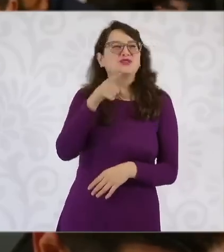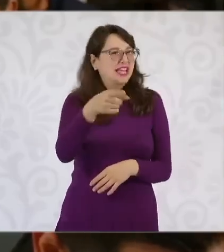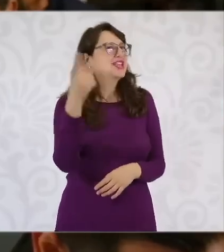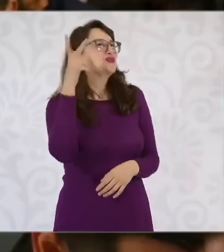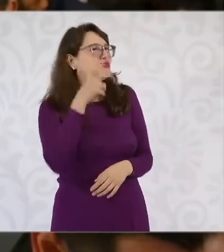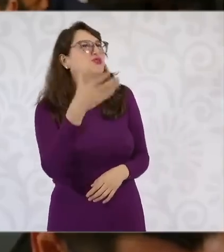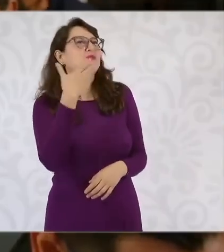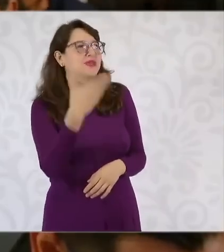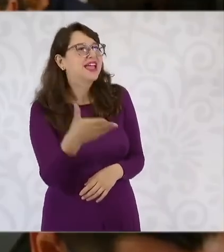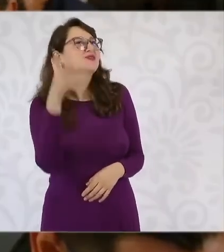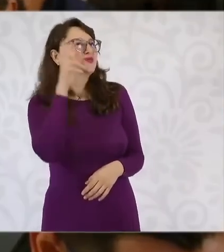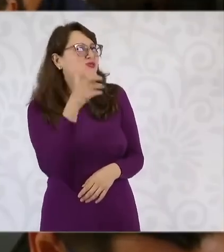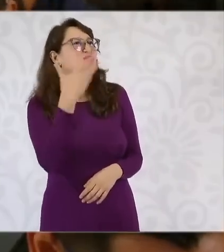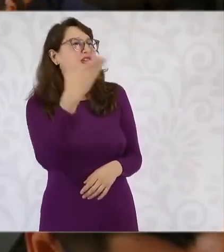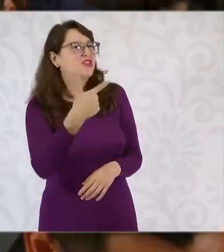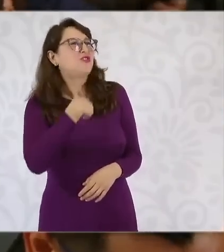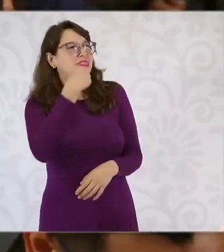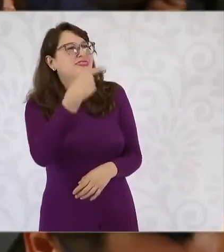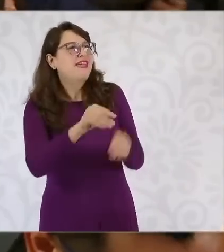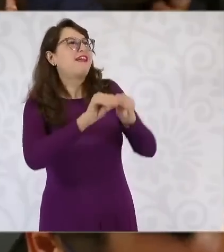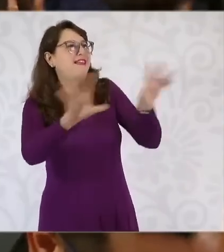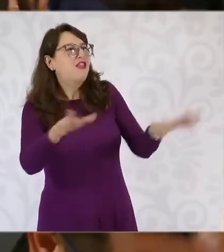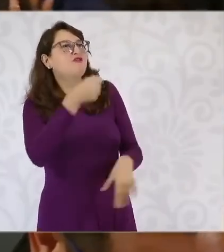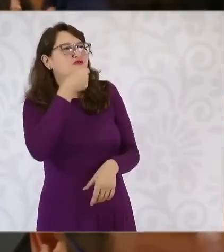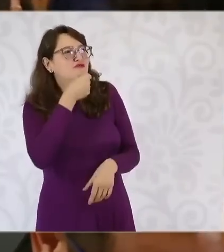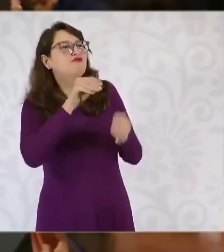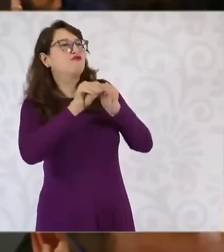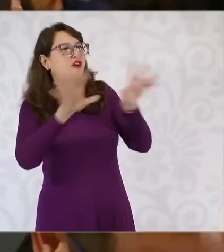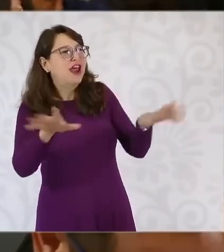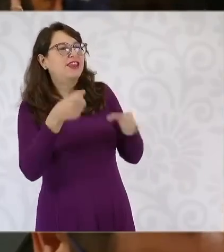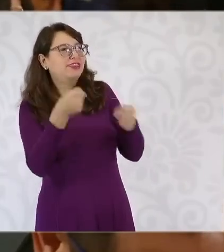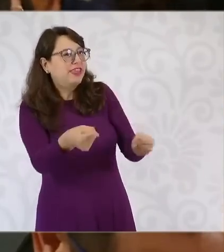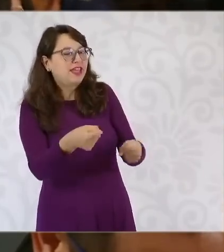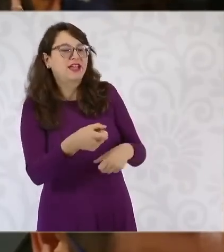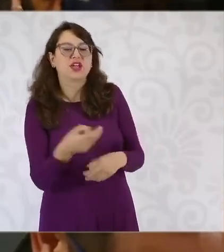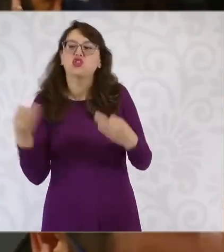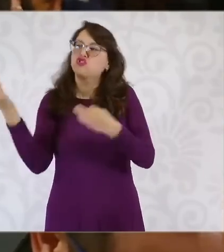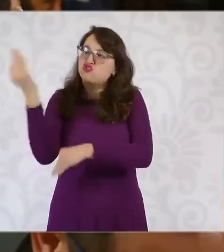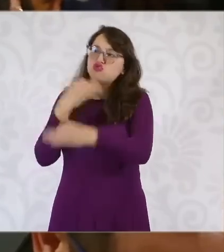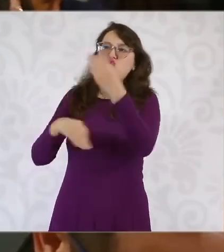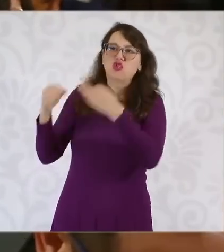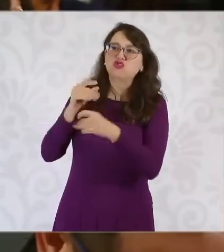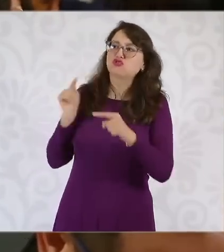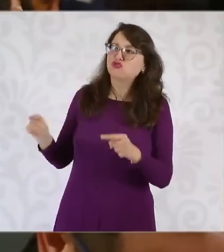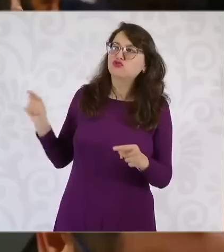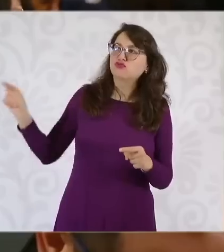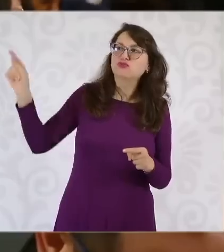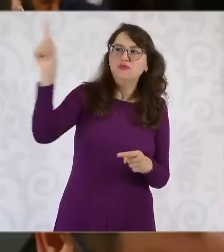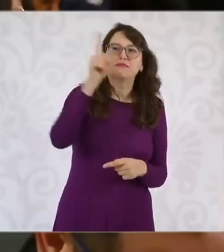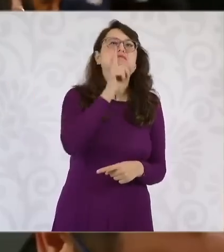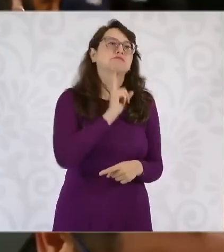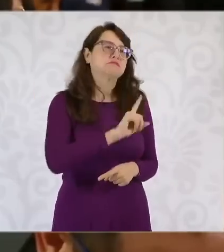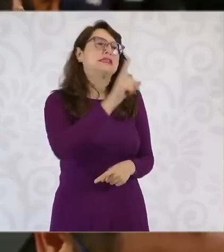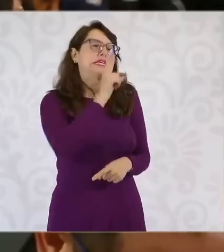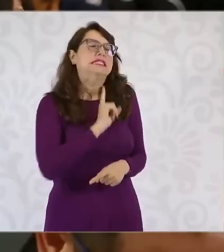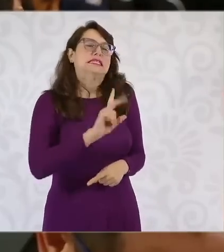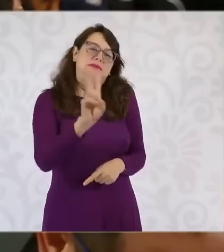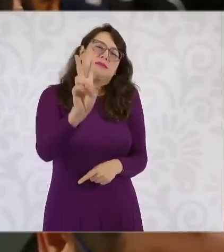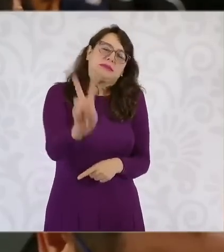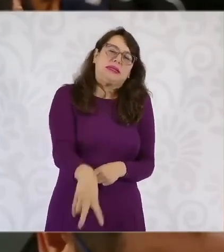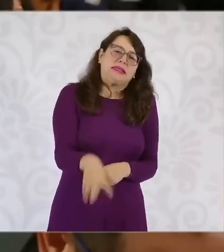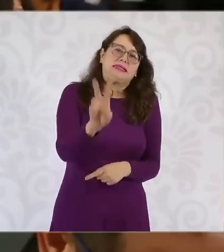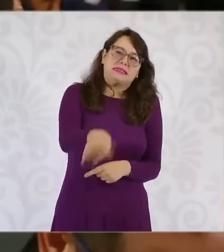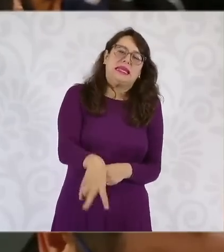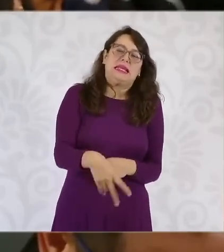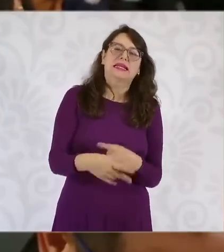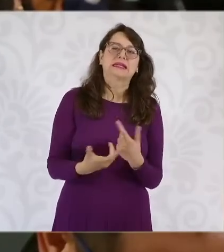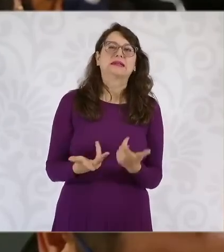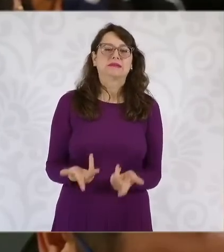lo dije muy fuerte en el y no es el único eh todos los medios que también están afines y al gobierno